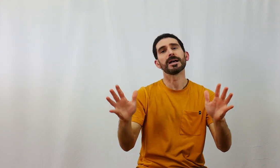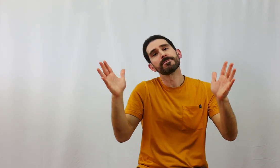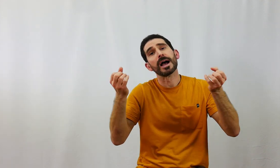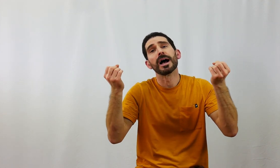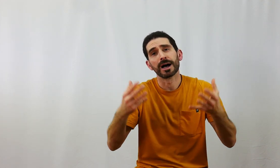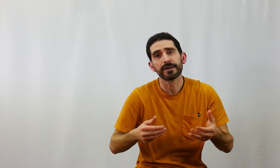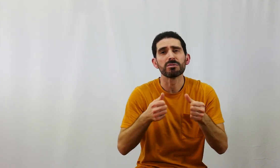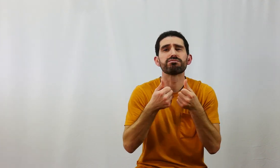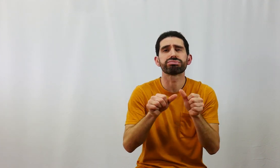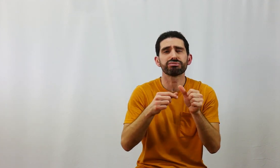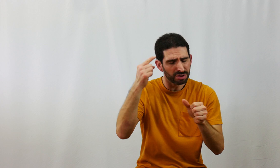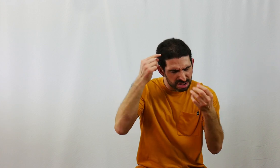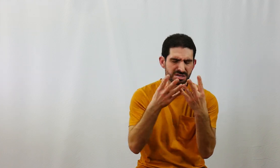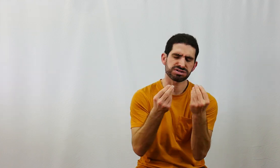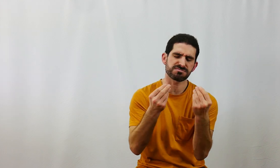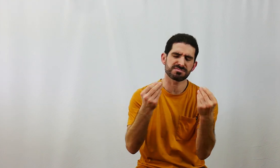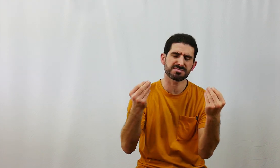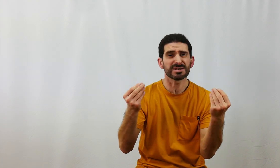Mais ça arrive qu'il y ait beaucoup de poux